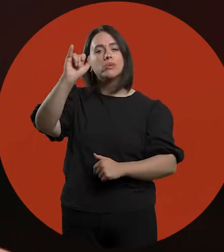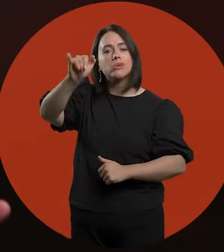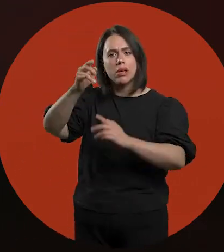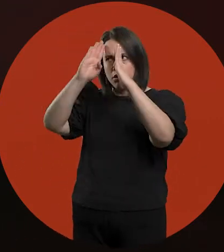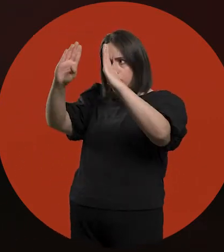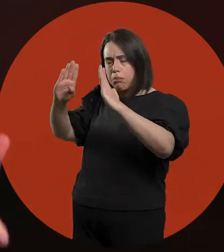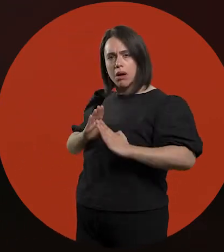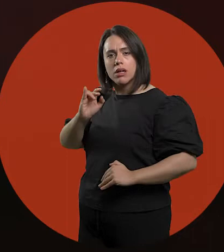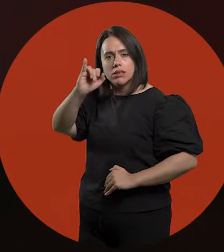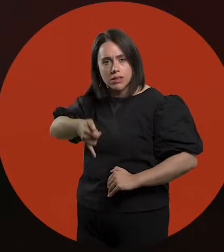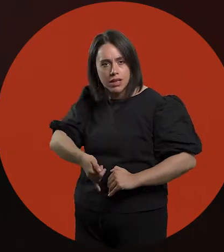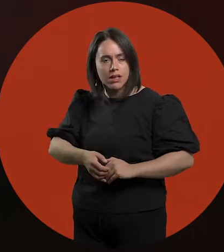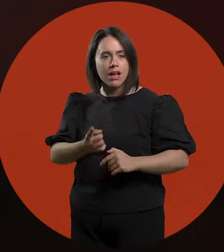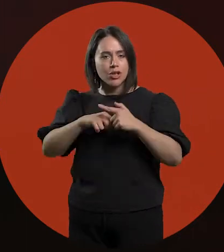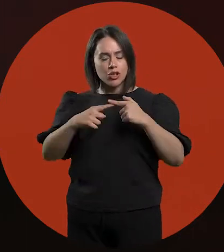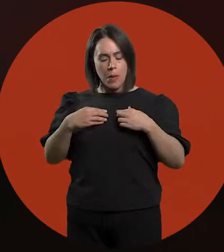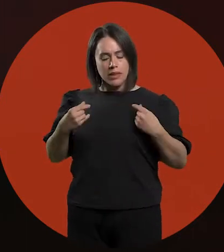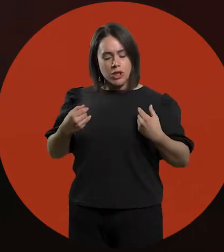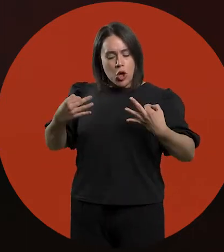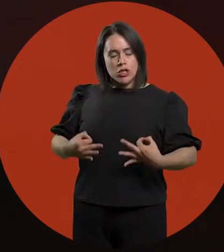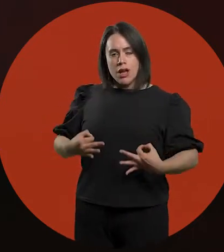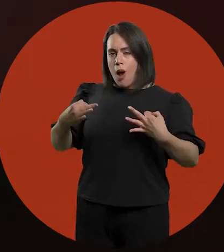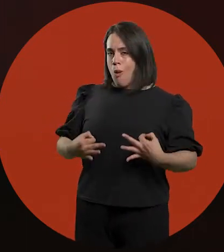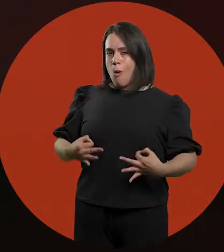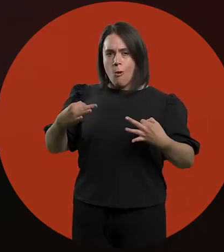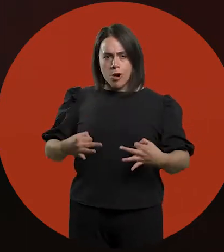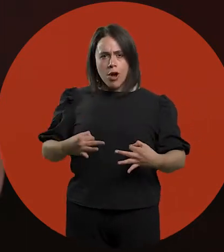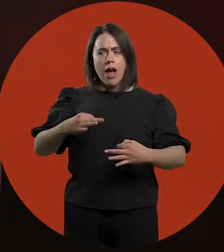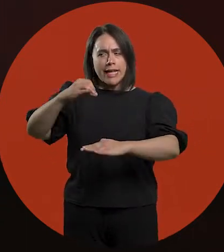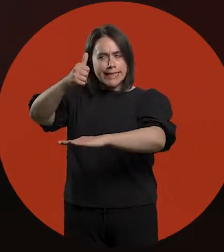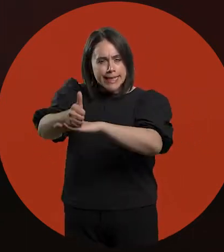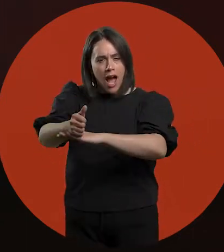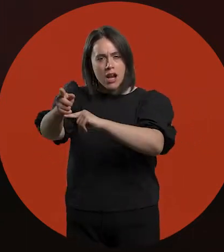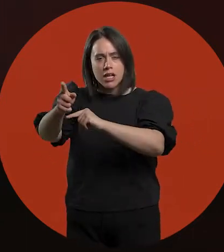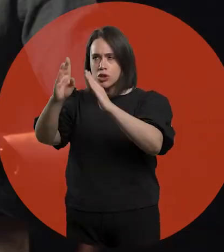Tenemos esa base y esa seguridad de que siempre están ellos respaldando.